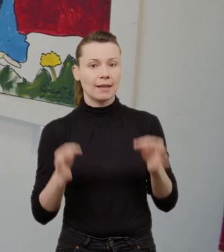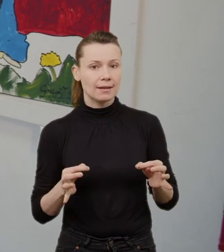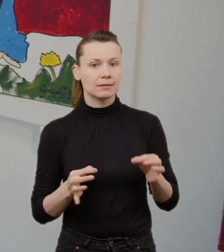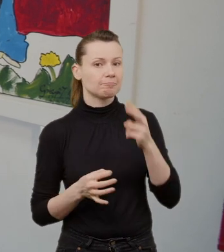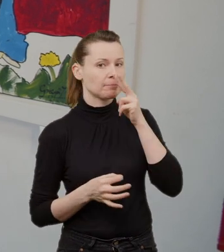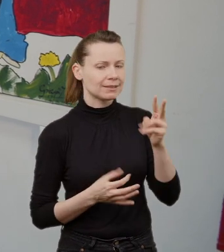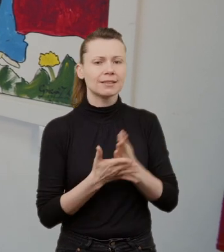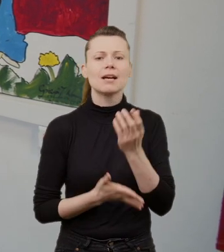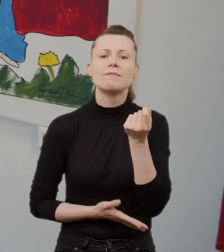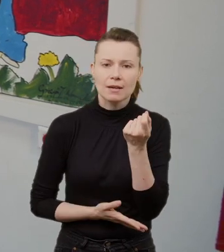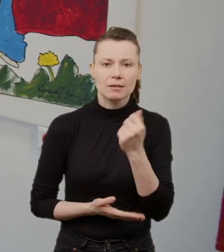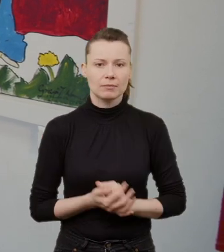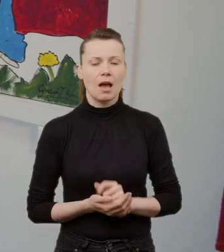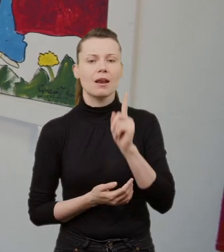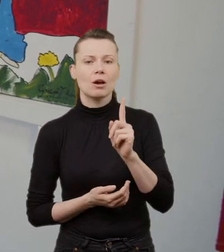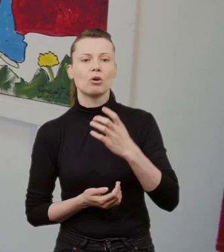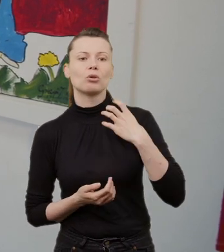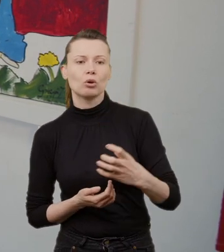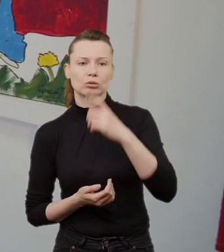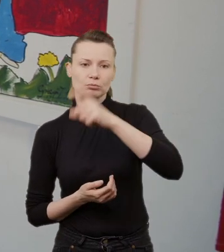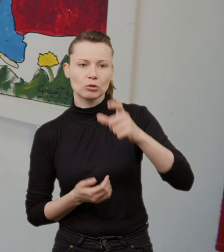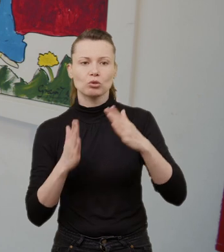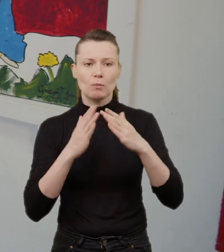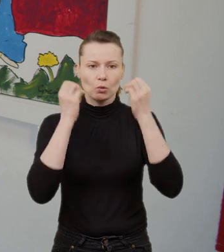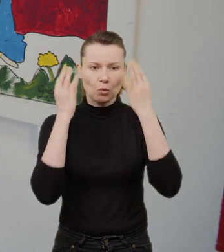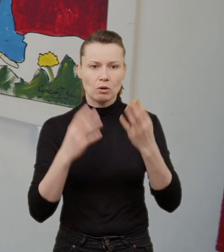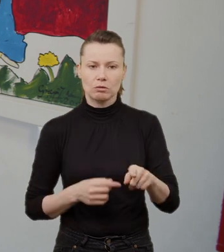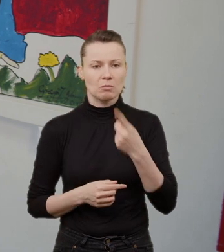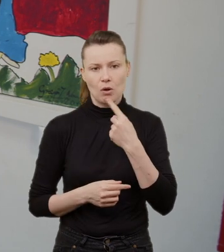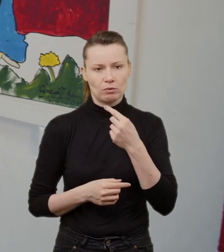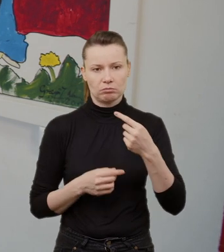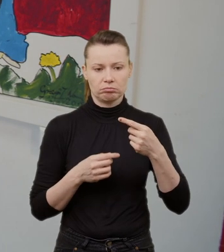Teraz zajrzymy tam na chwilę, ale goście i gościnie Dedeku robią to bardzo, bardzo rzadko.